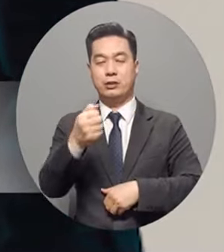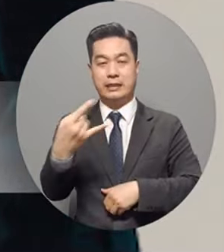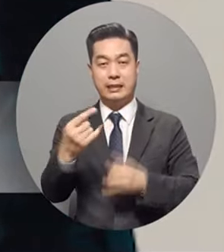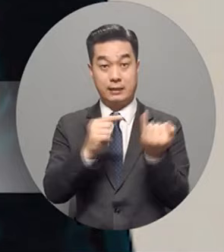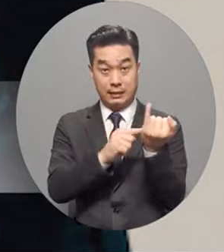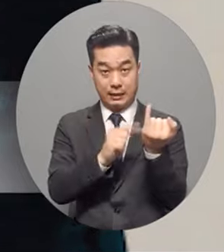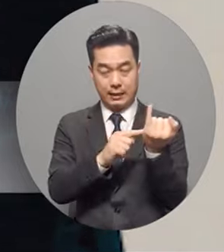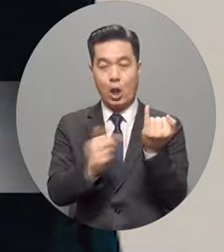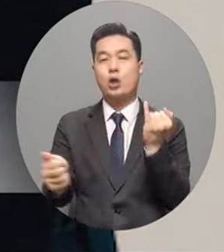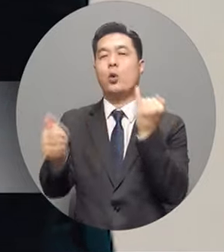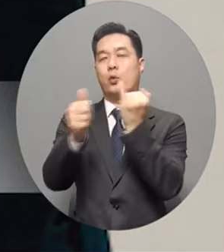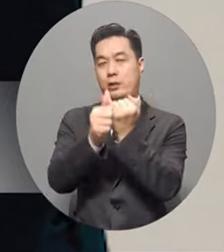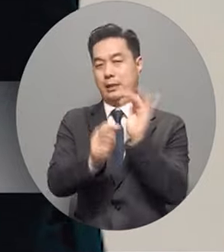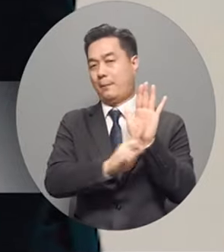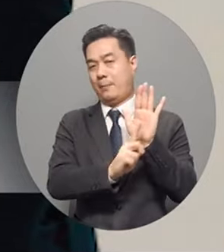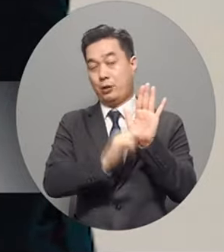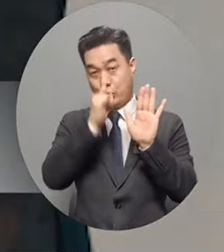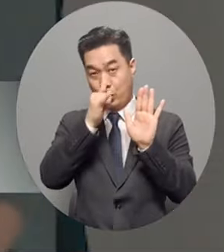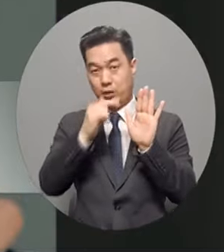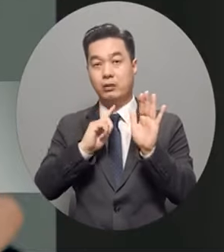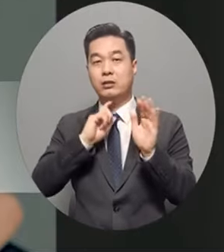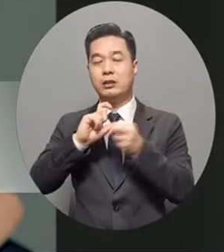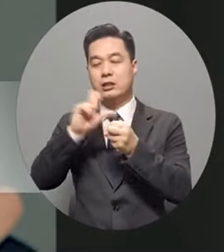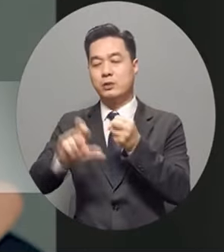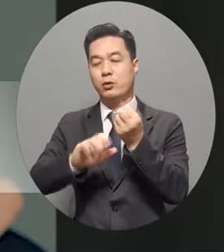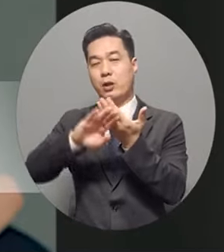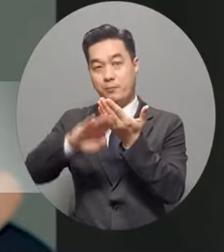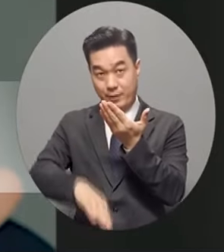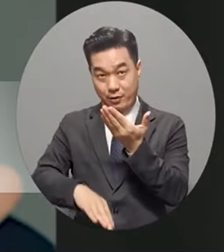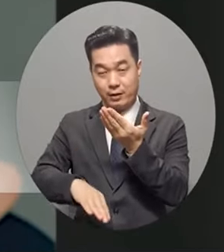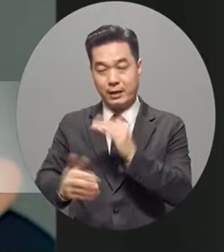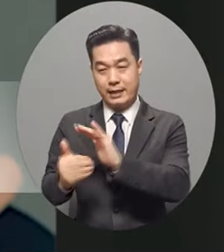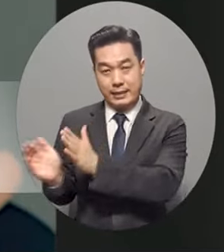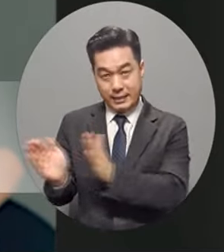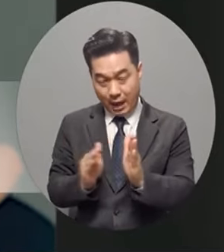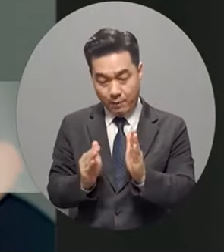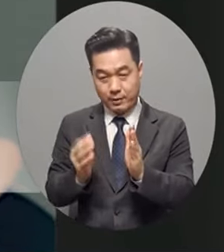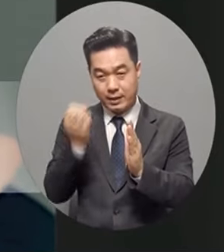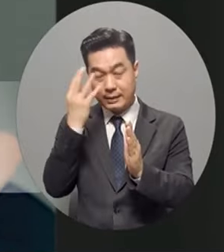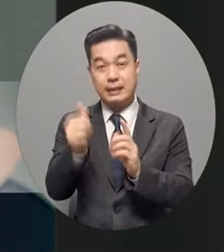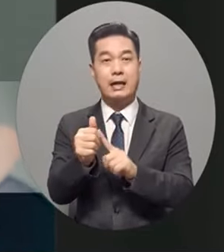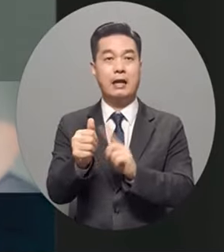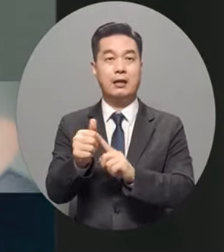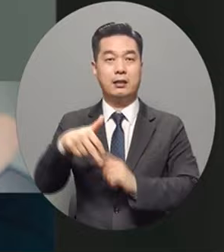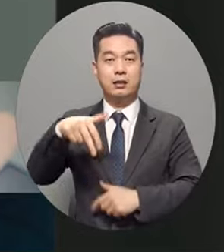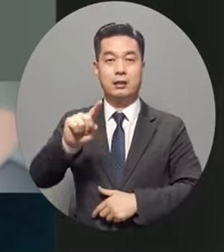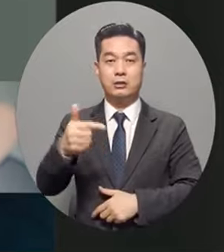(기자) 지난해 10월 전직 펜싱 국가대표 선수 남현희 씨가 결혼 사실을 알졌습니다.